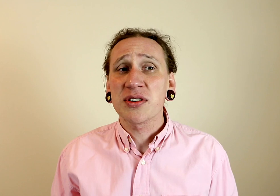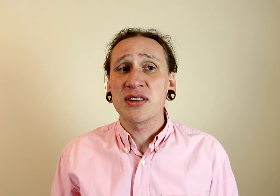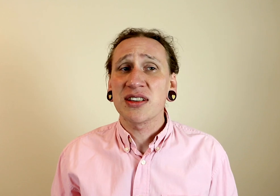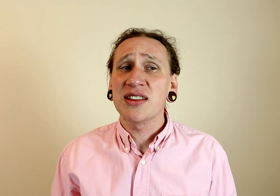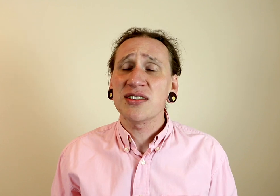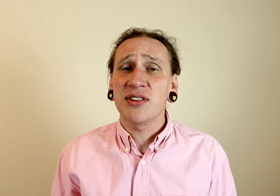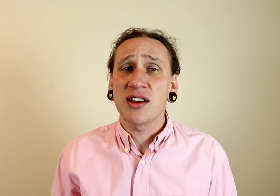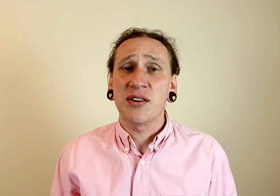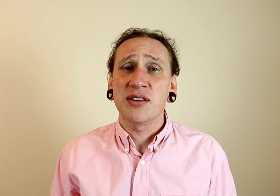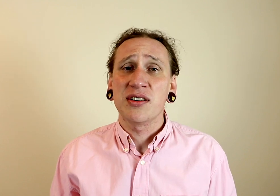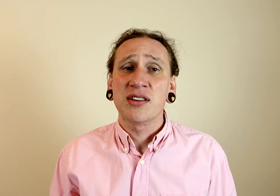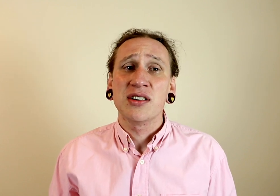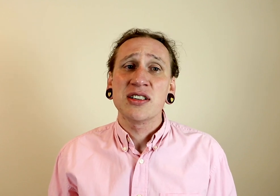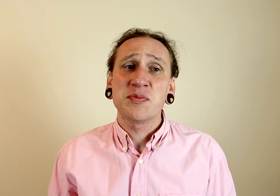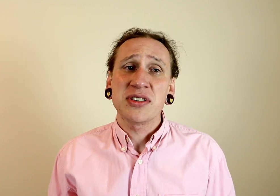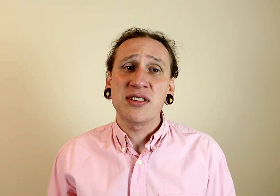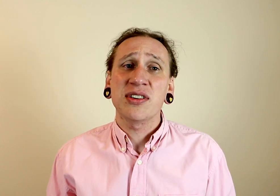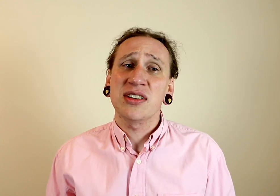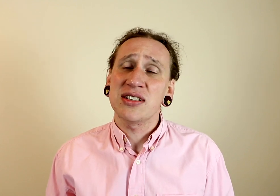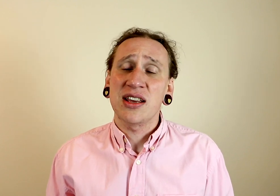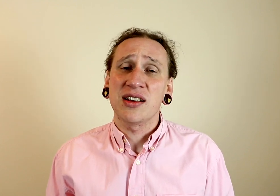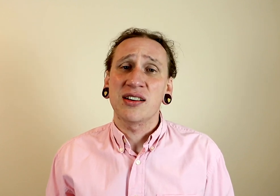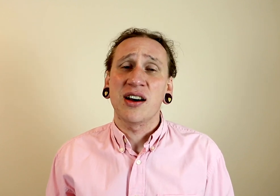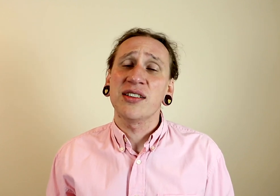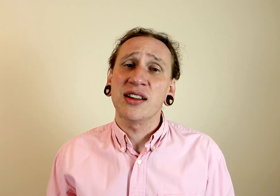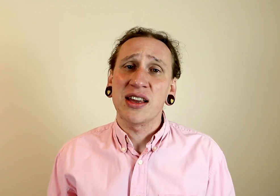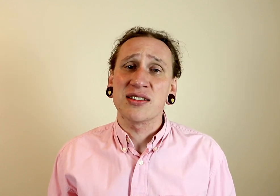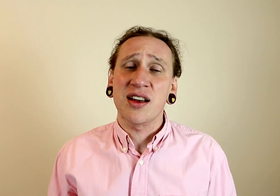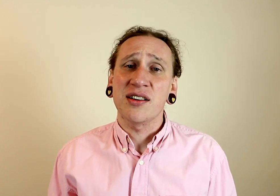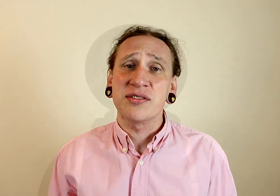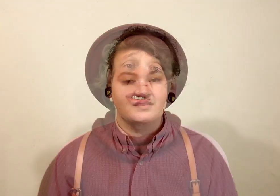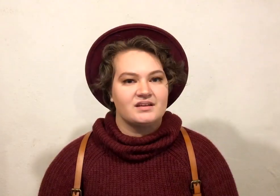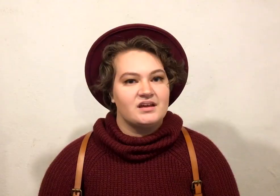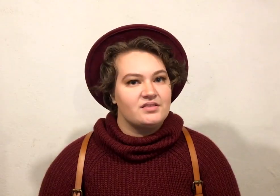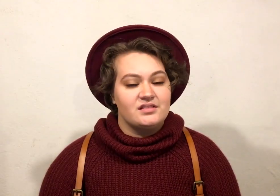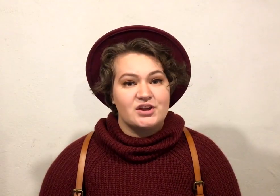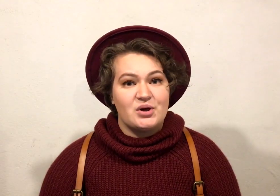Los cursos en este video se destacan específicamente en las tierras de...